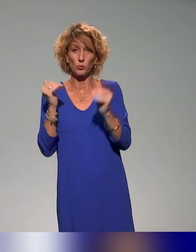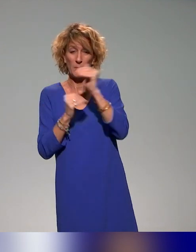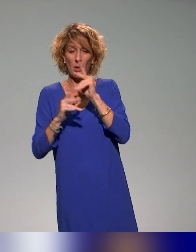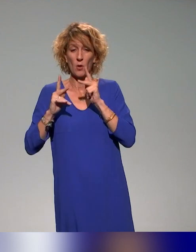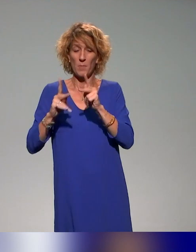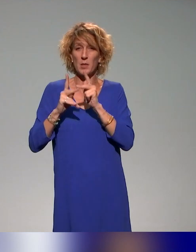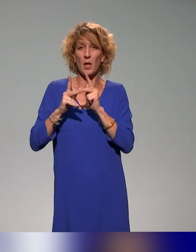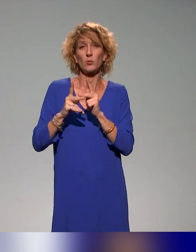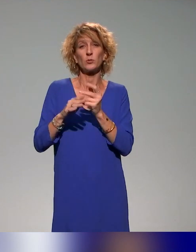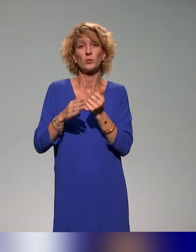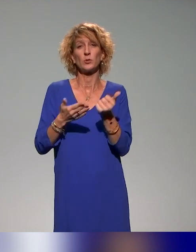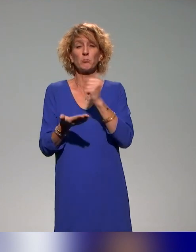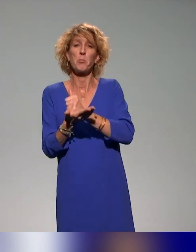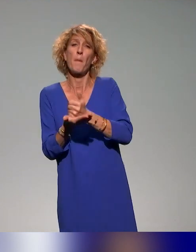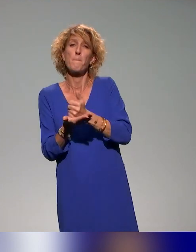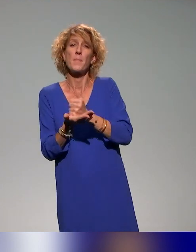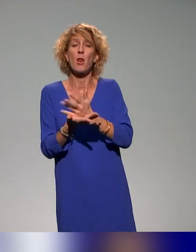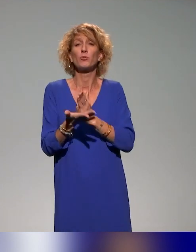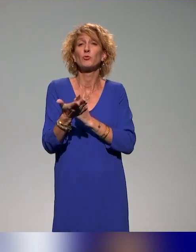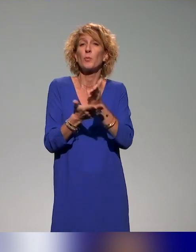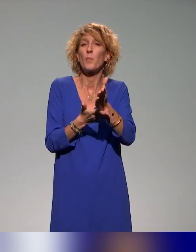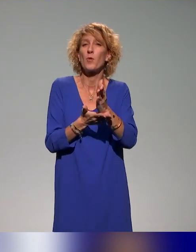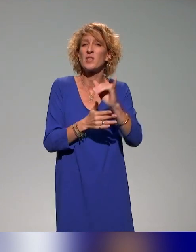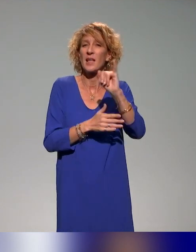du projet INCLUDE qu'on va vous présenter aujourd'hui.